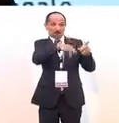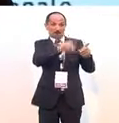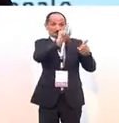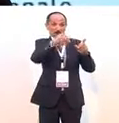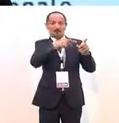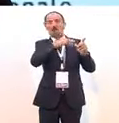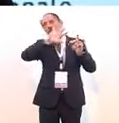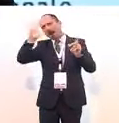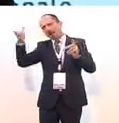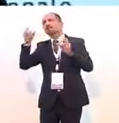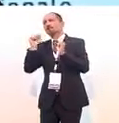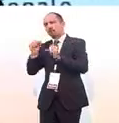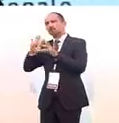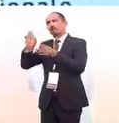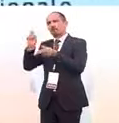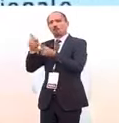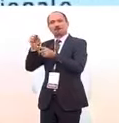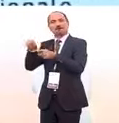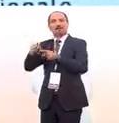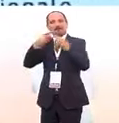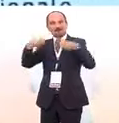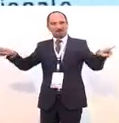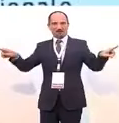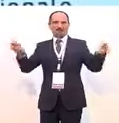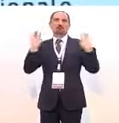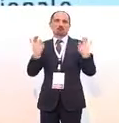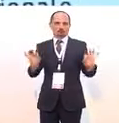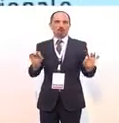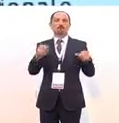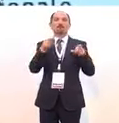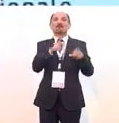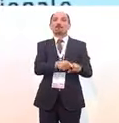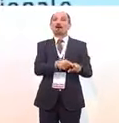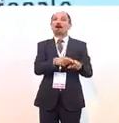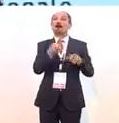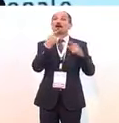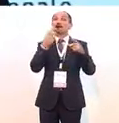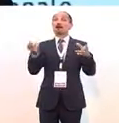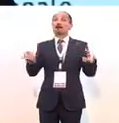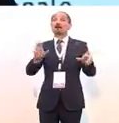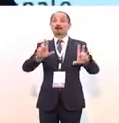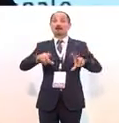fare gli altri. C’è una diversità profonda tra le politiche e rivendicare questa diversità